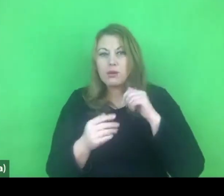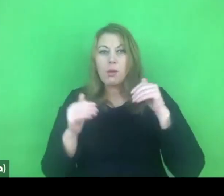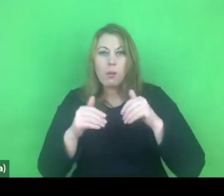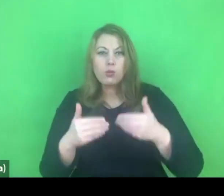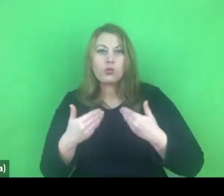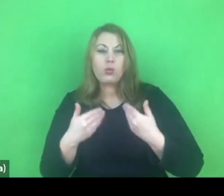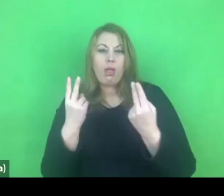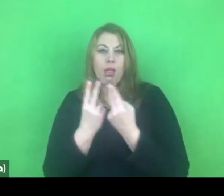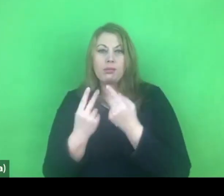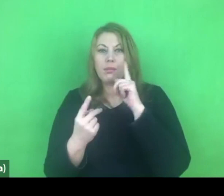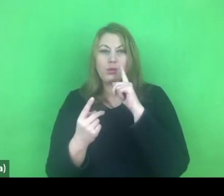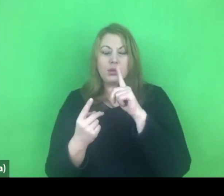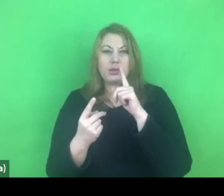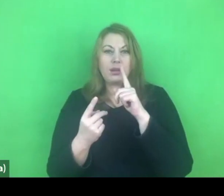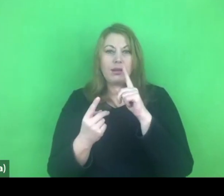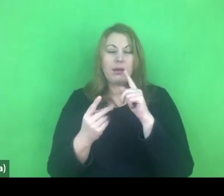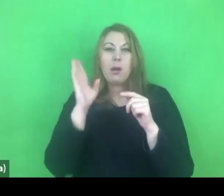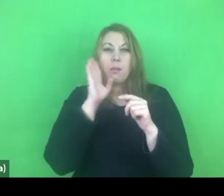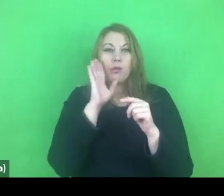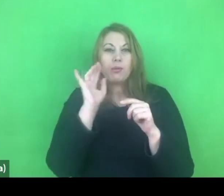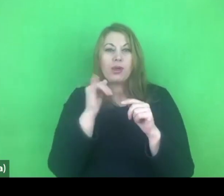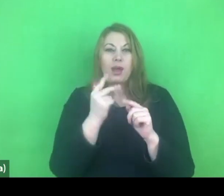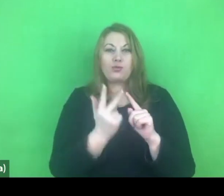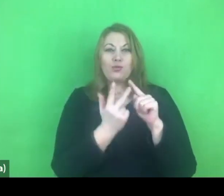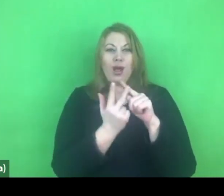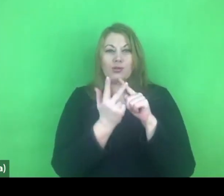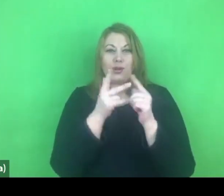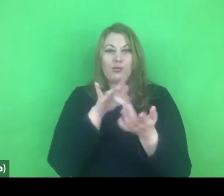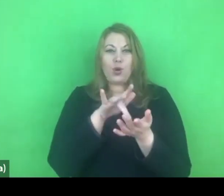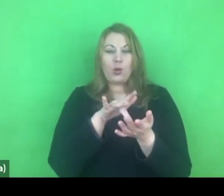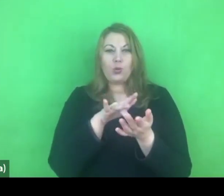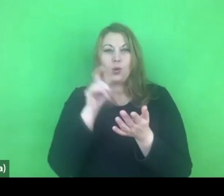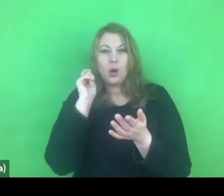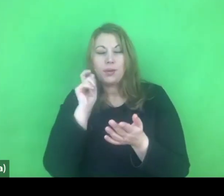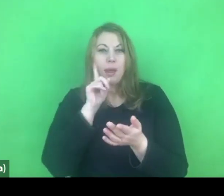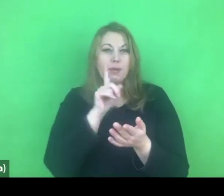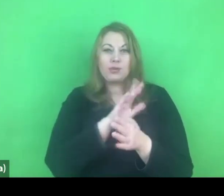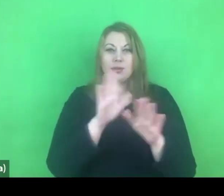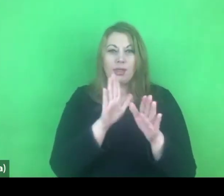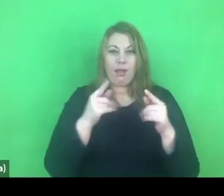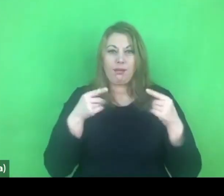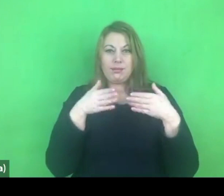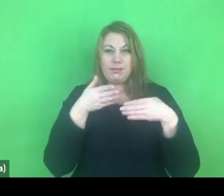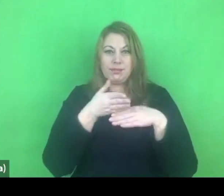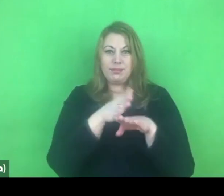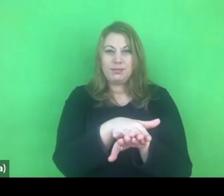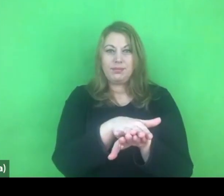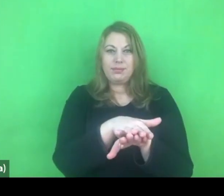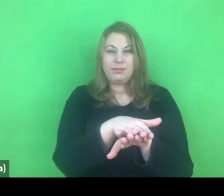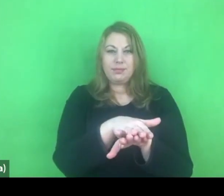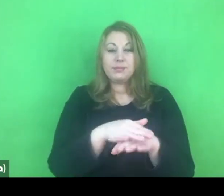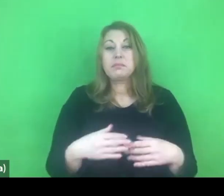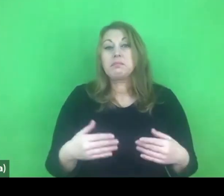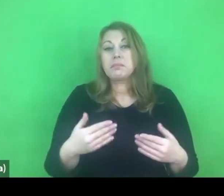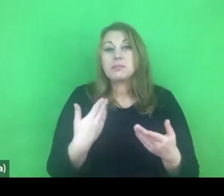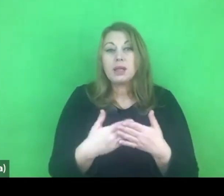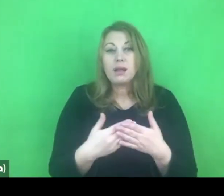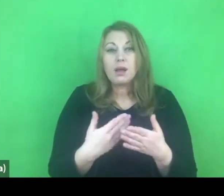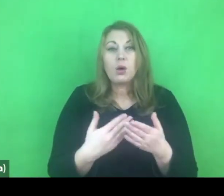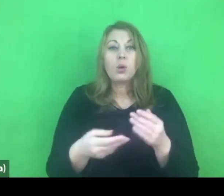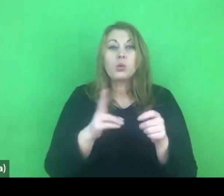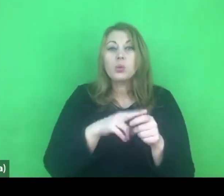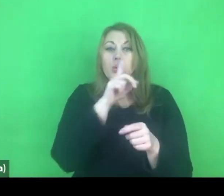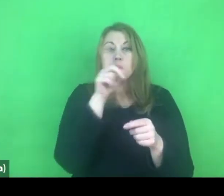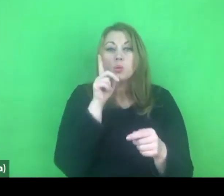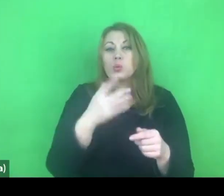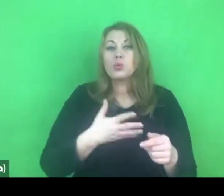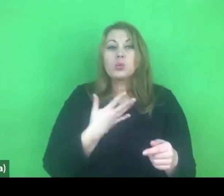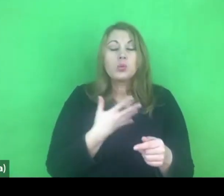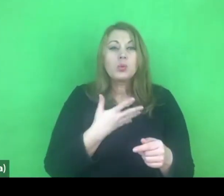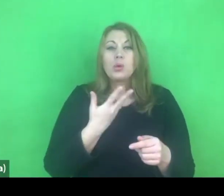to osoby, które w tej chwili podważają zasadność tych przepisów musiałyby przeczytać konwencję ze zrozumieniem.